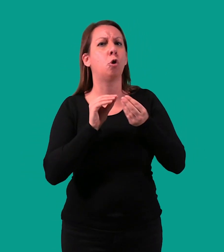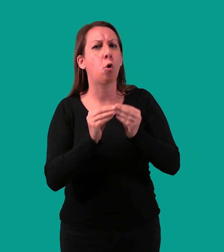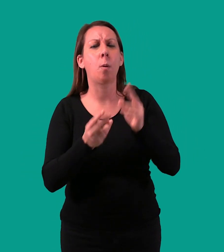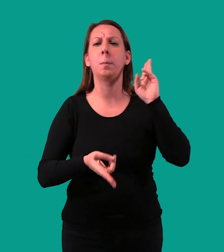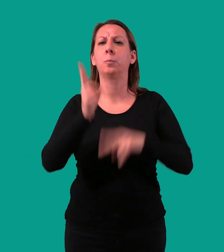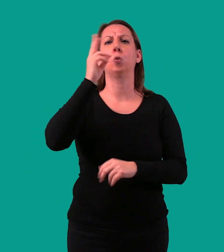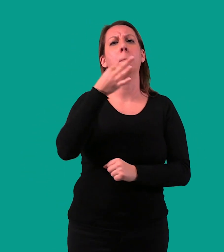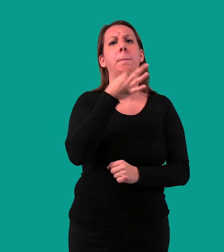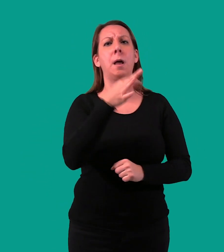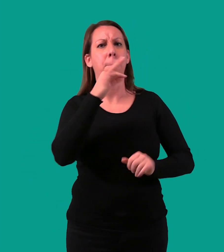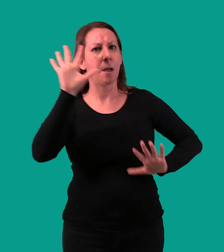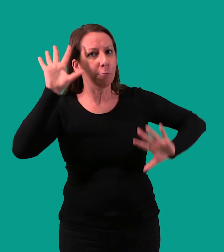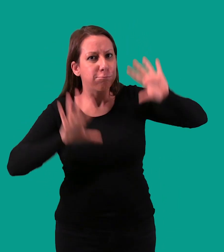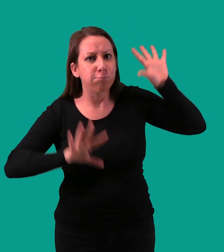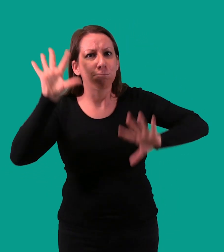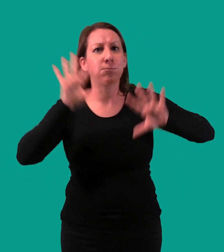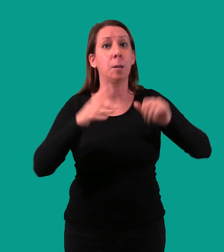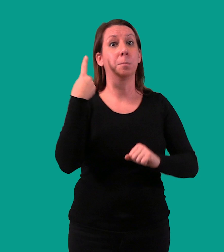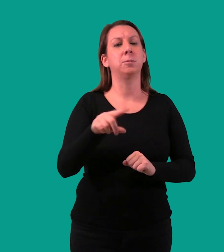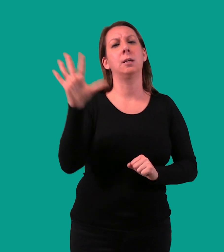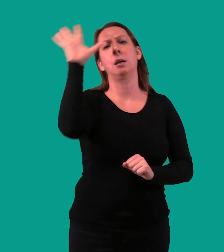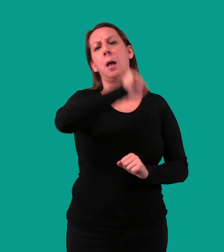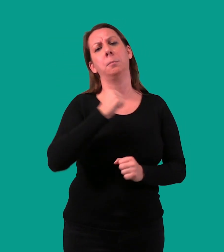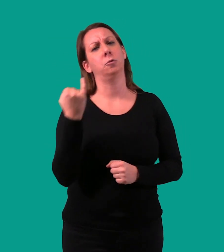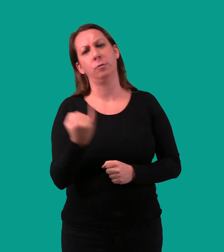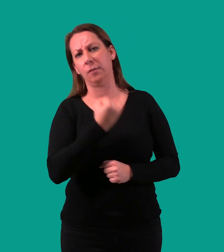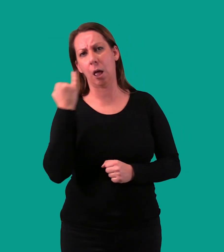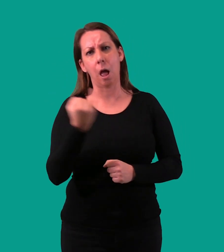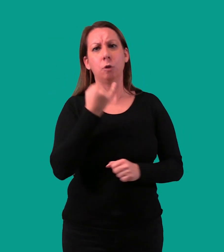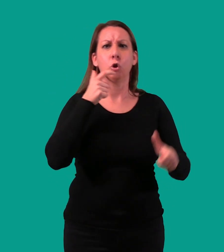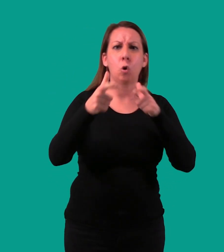Comunicano molto con i gesti, è molto facile da capire,